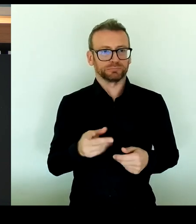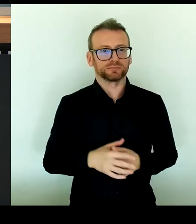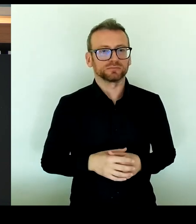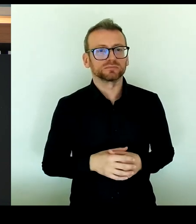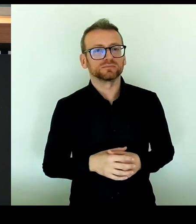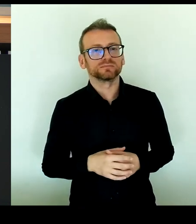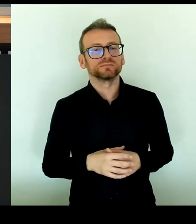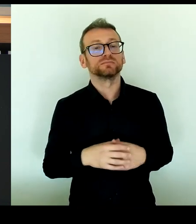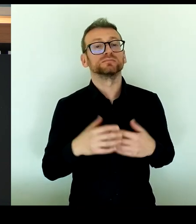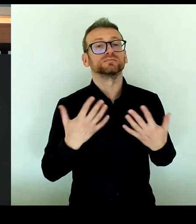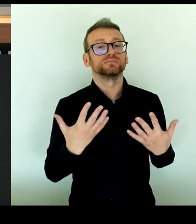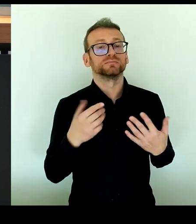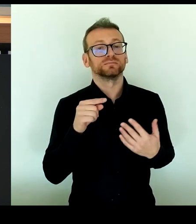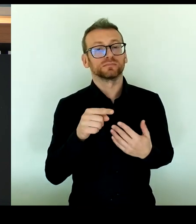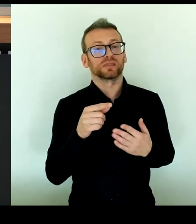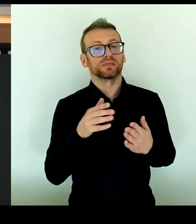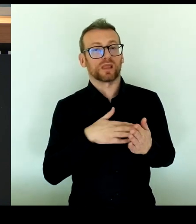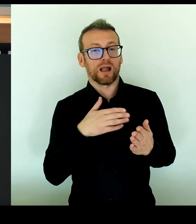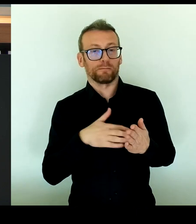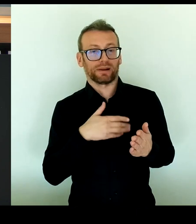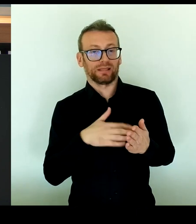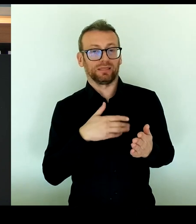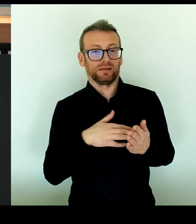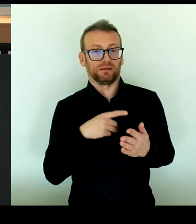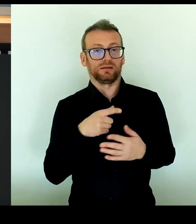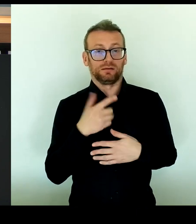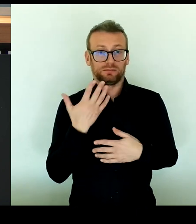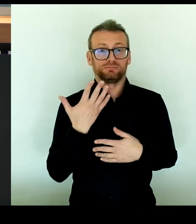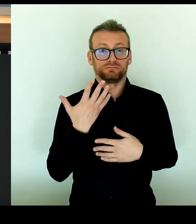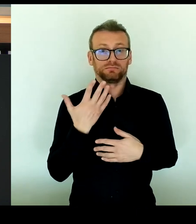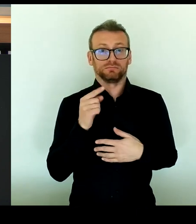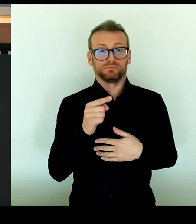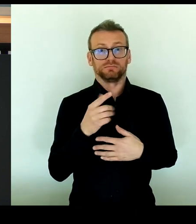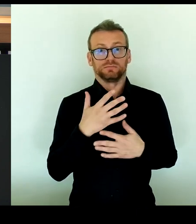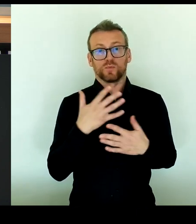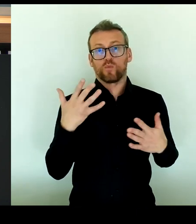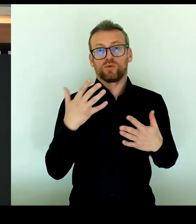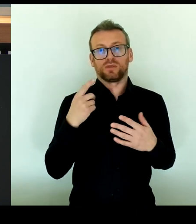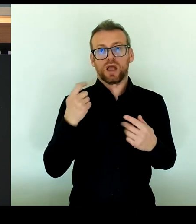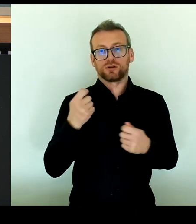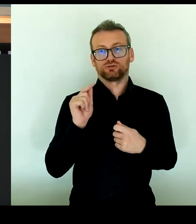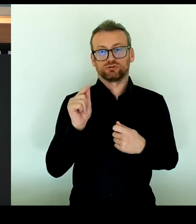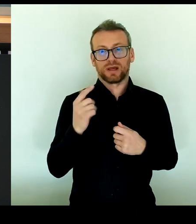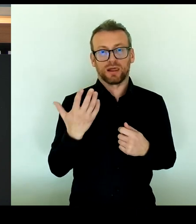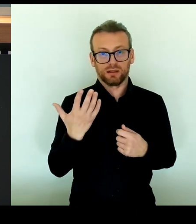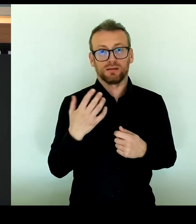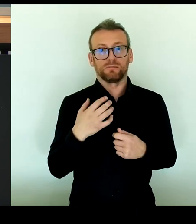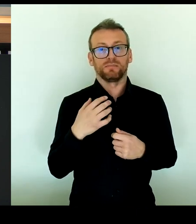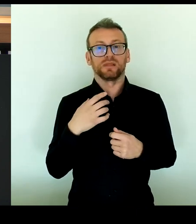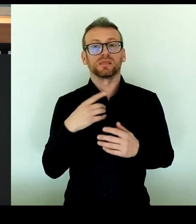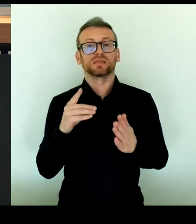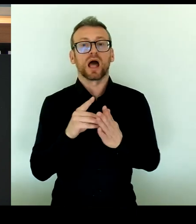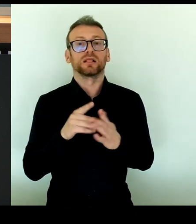Einige Anbieter:innen haben daraufhin technische und rechtliche Mängel beseitigt. Das hat uns natürlich besonders gefreut.